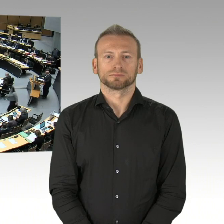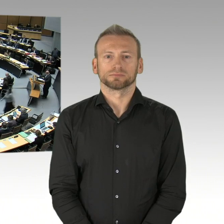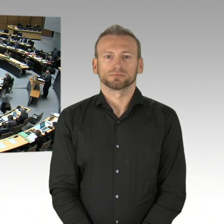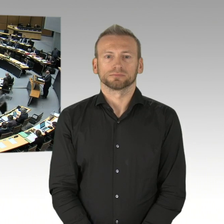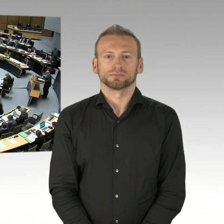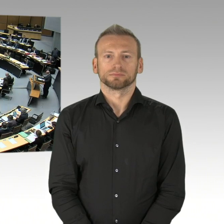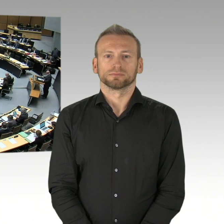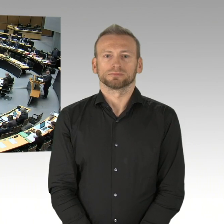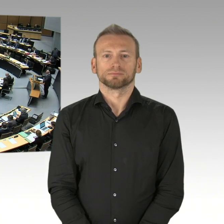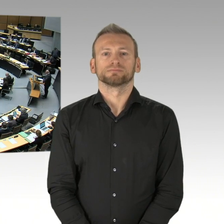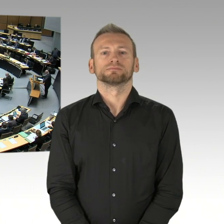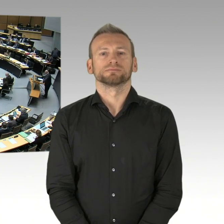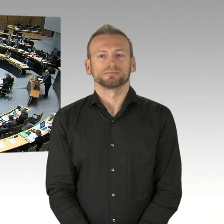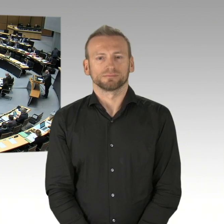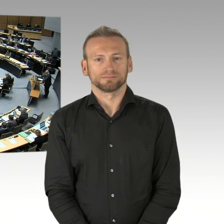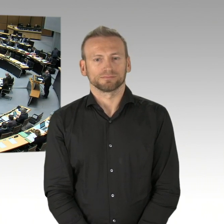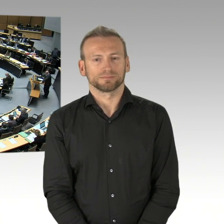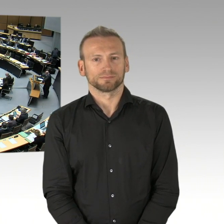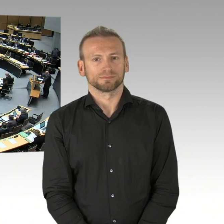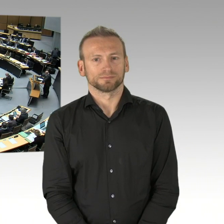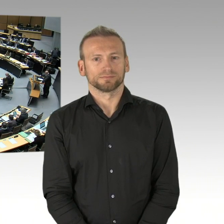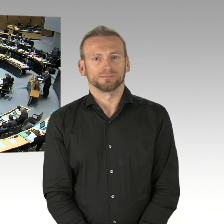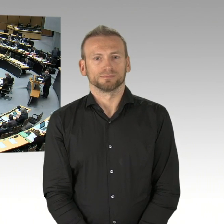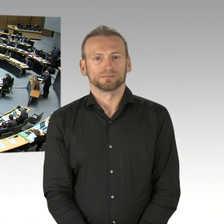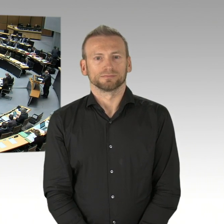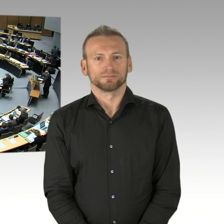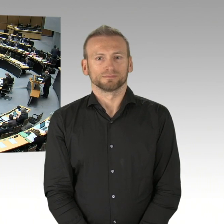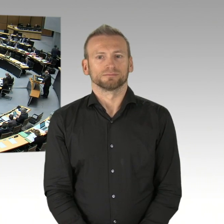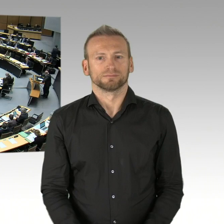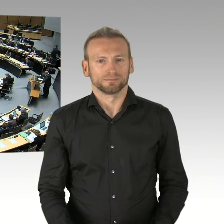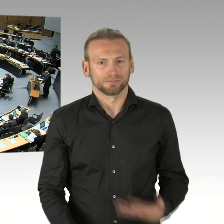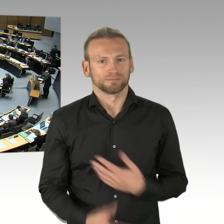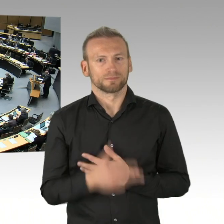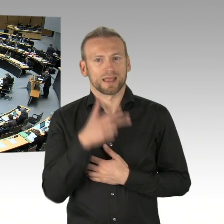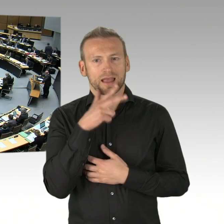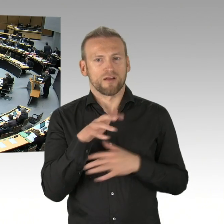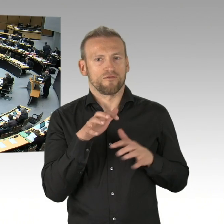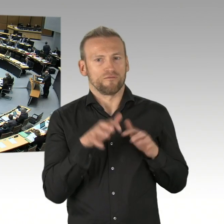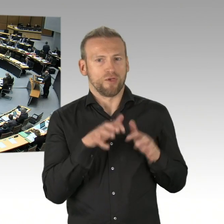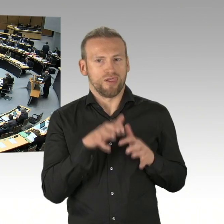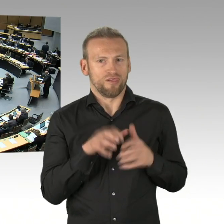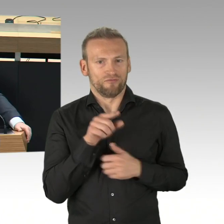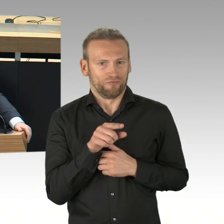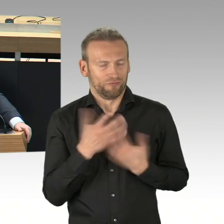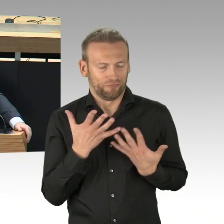(Rednerwechsel) Herr Wolf, unabhängig davon, wie Sie über meine Partei herziehen, wünsche ich Ihnen auch für die Zukunft alles Gute.